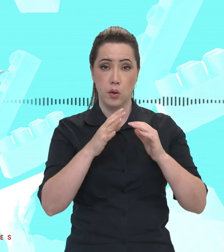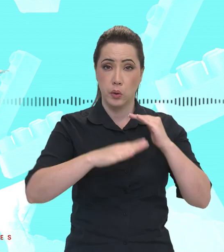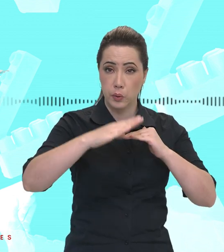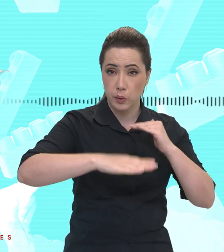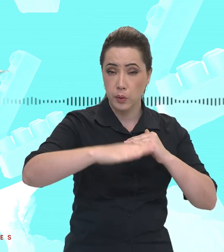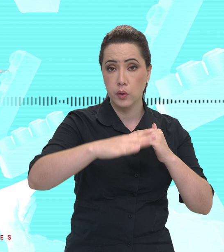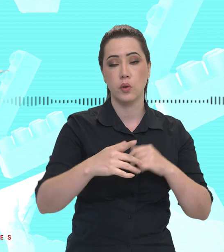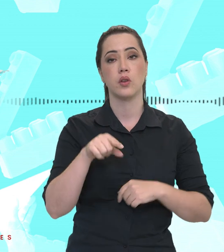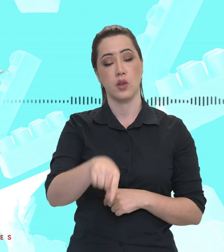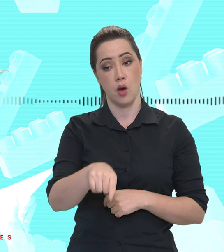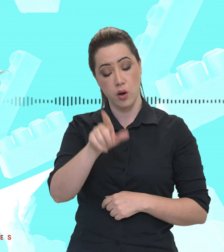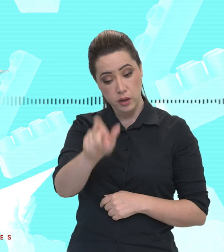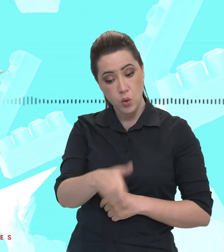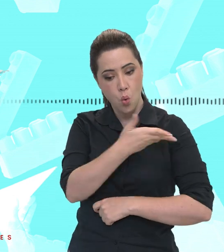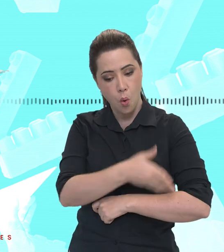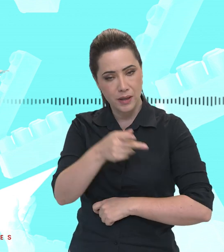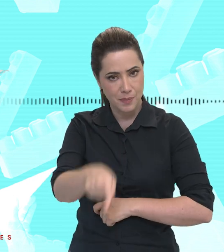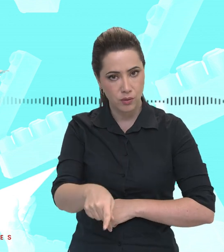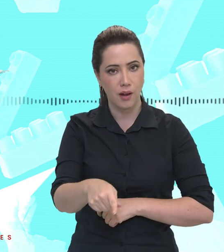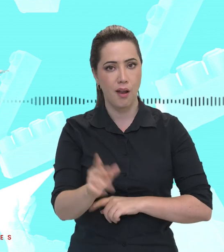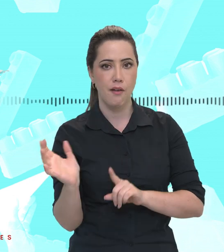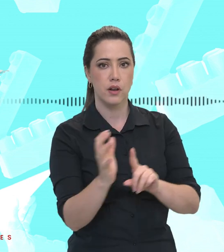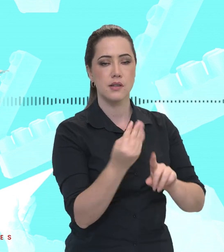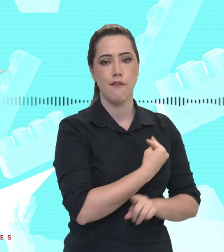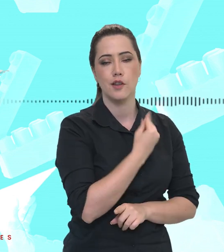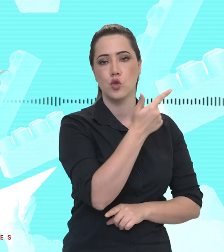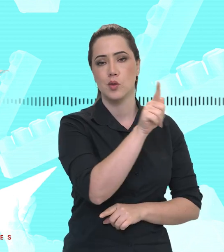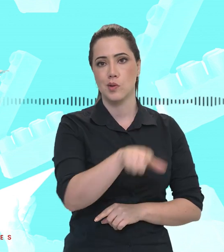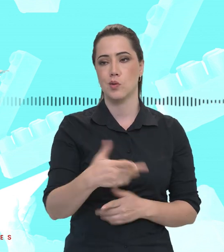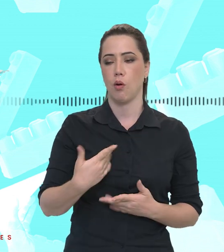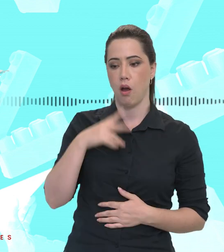quando criança? Quando o comportamento delas interfere na vida de outras pessoas. Quando